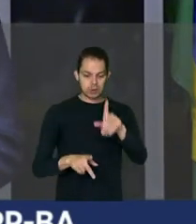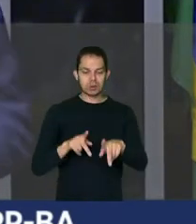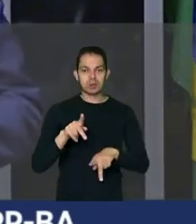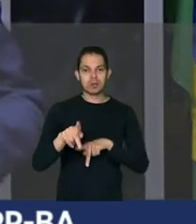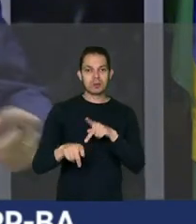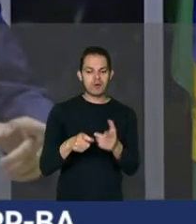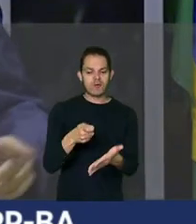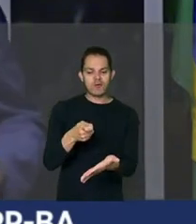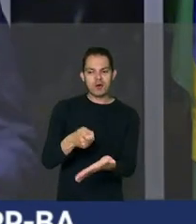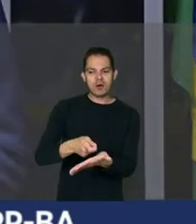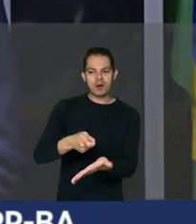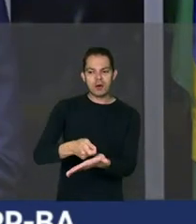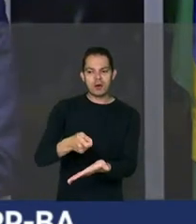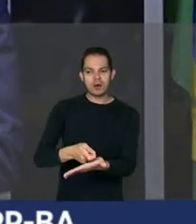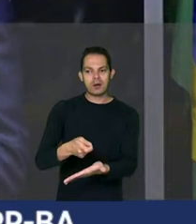DO SEU P POVO, OBRIGADO- É NÃO SEGUIR A CAMINHO QUE A